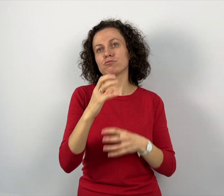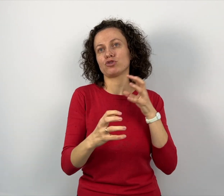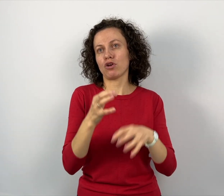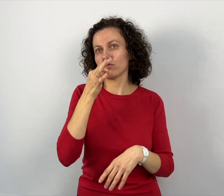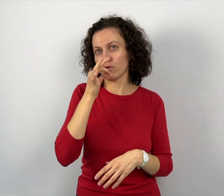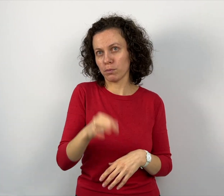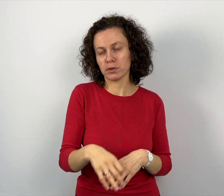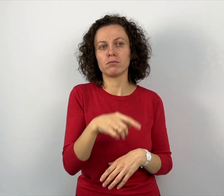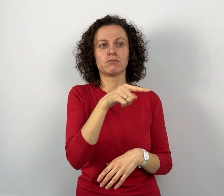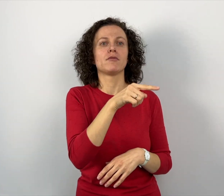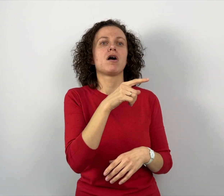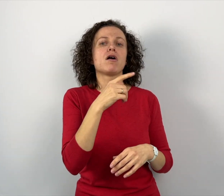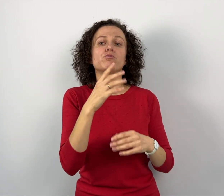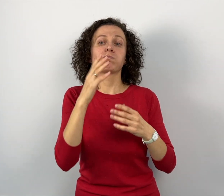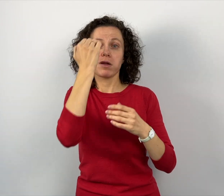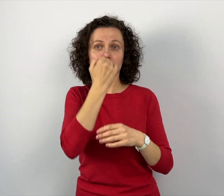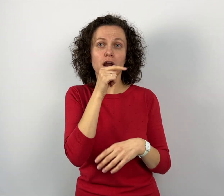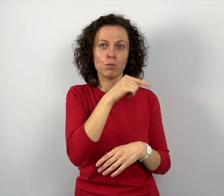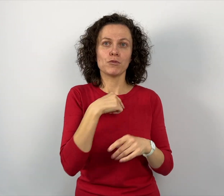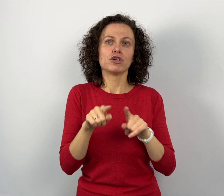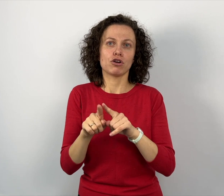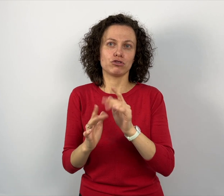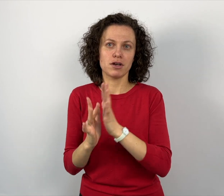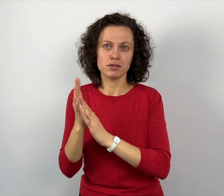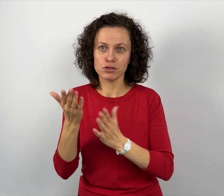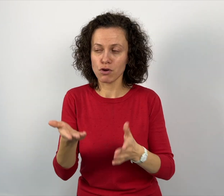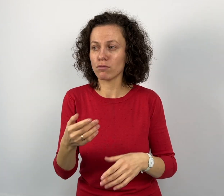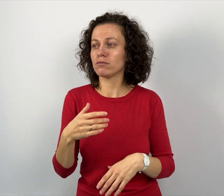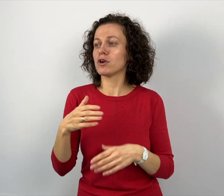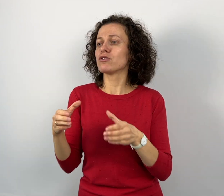он эксперт с международным опытом подготовки переводчиков, благодаря ему мы растем.